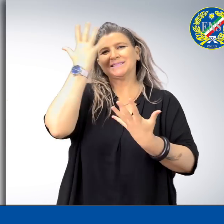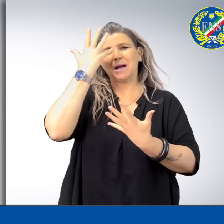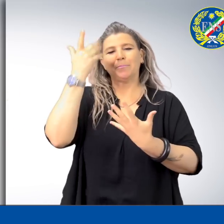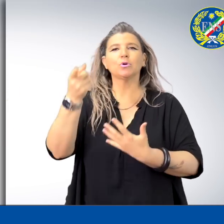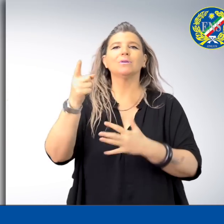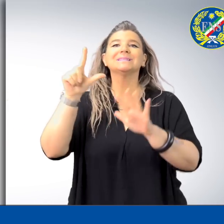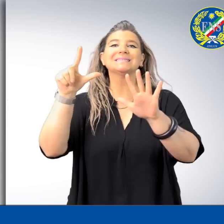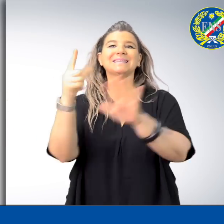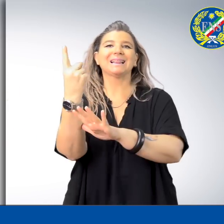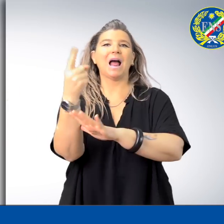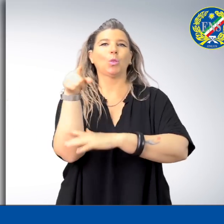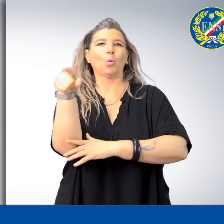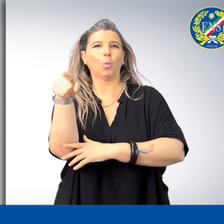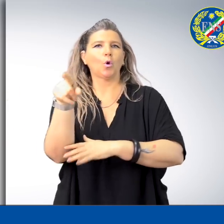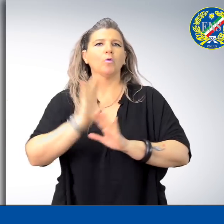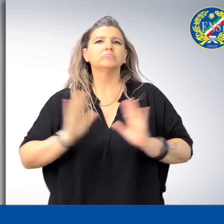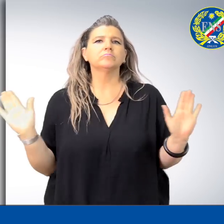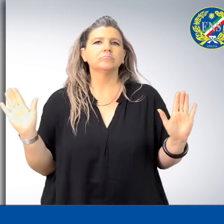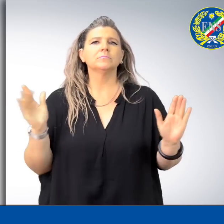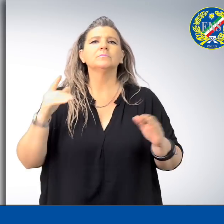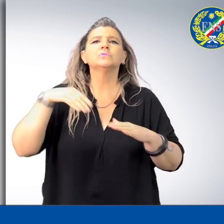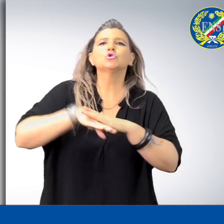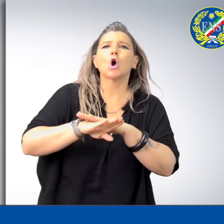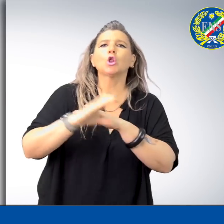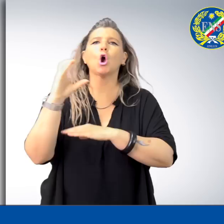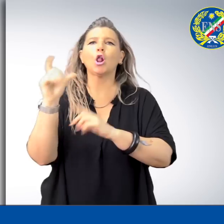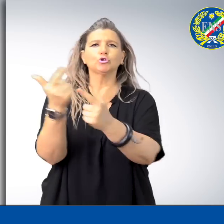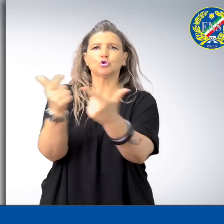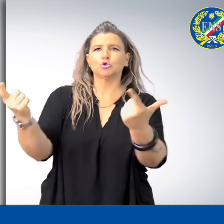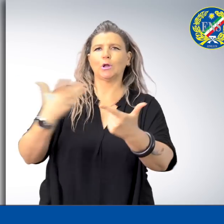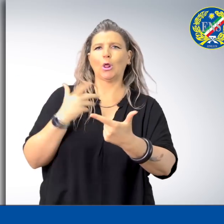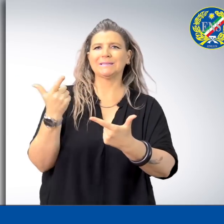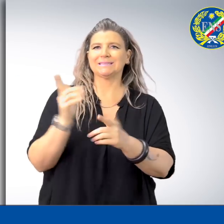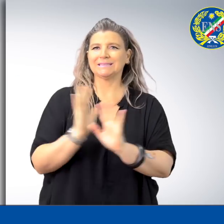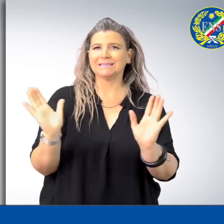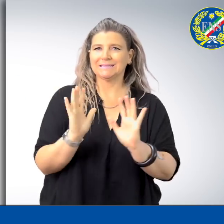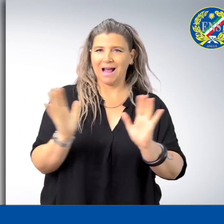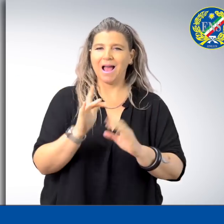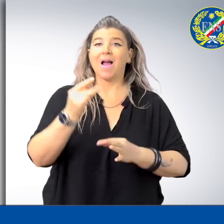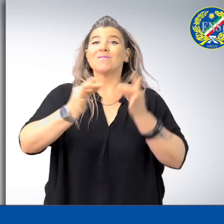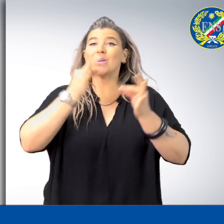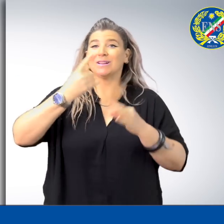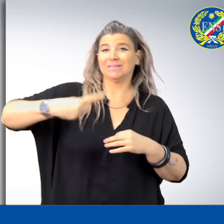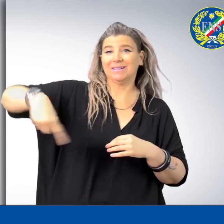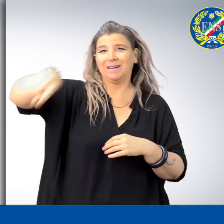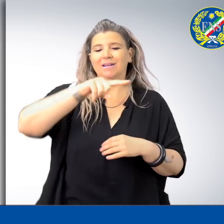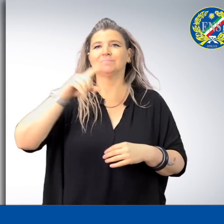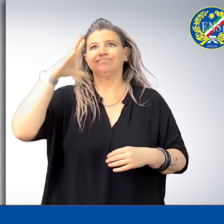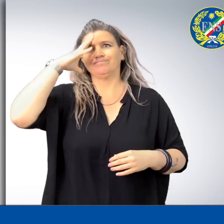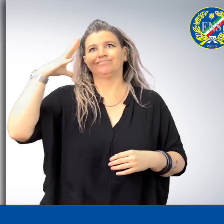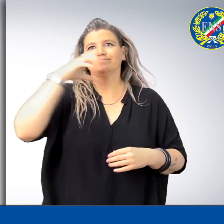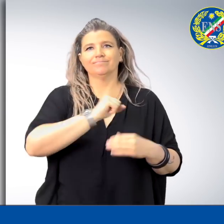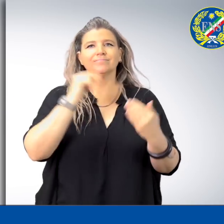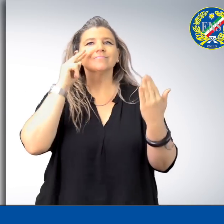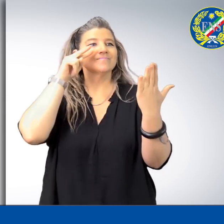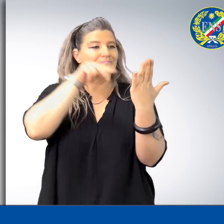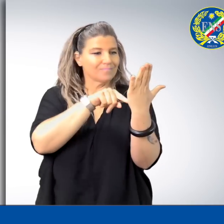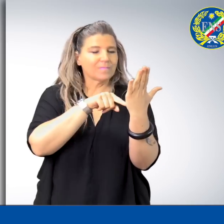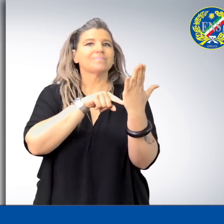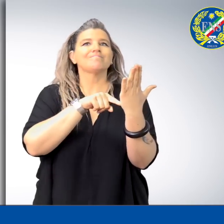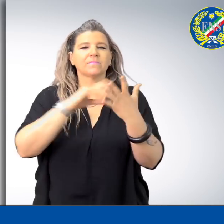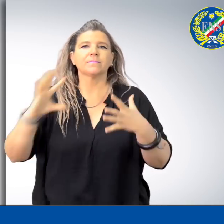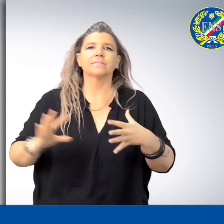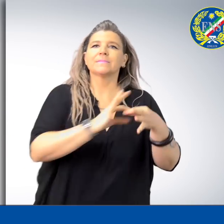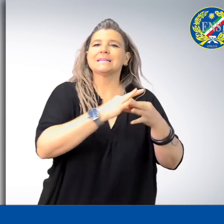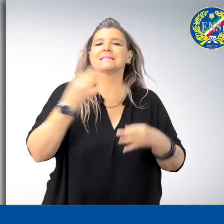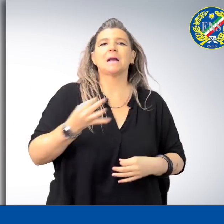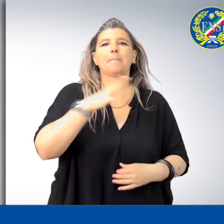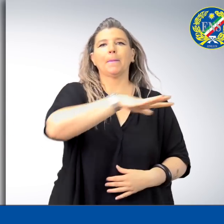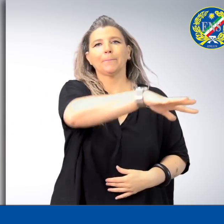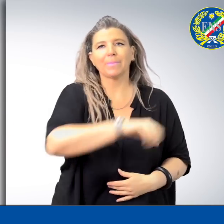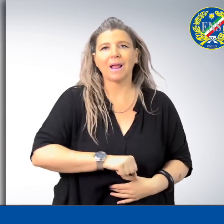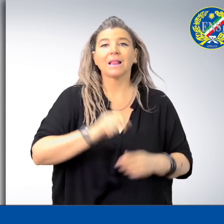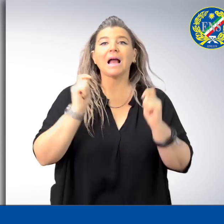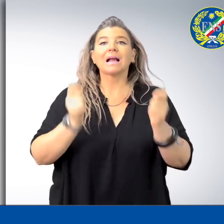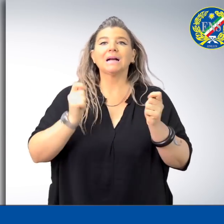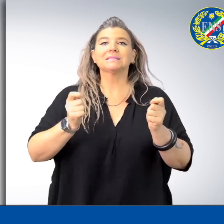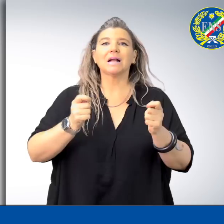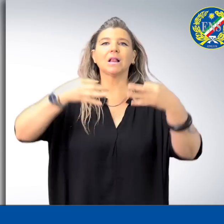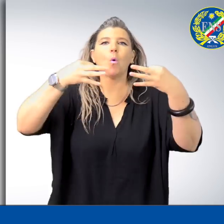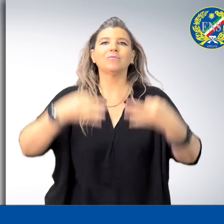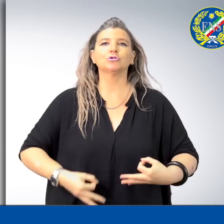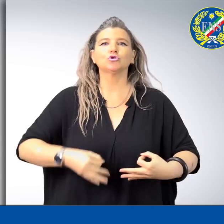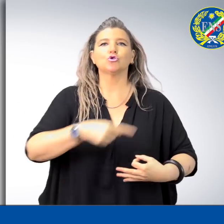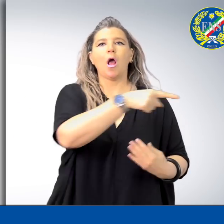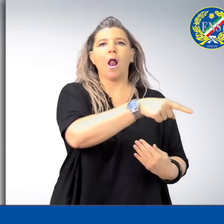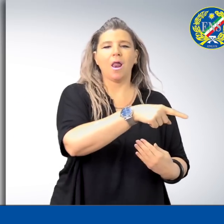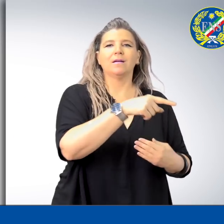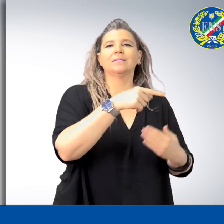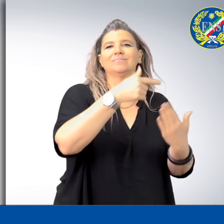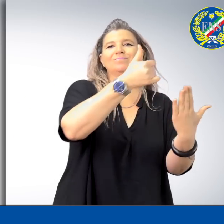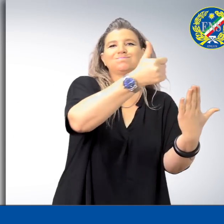Ad esempio il codice 71 e il sottocodice non c'è noi dobbiamo fare sempre riferimento alla Gazzetta Ufficiale